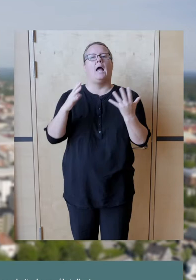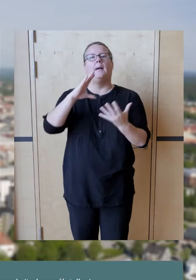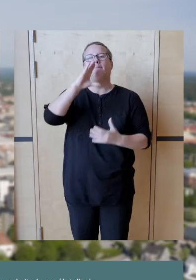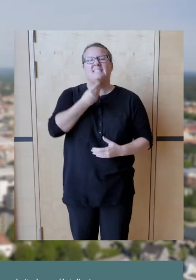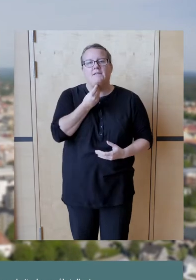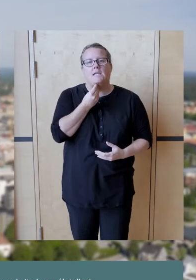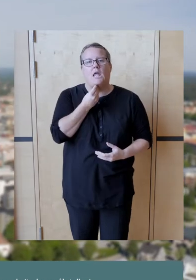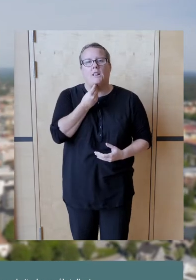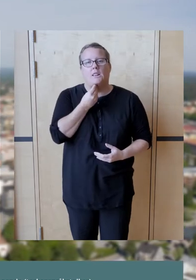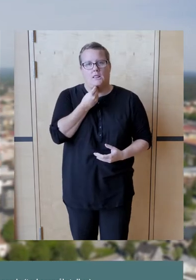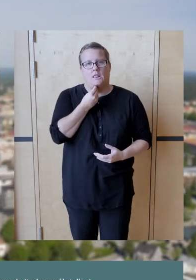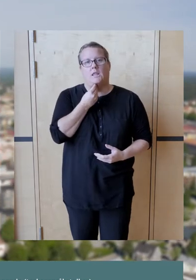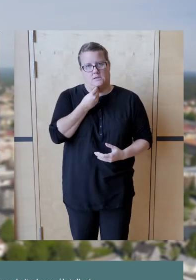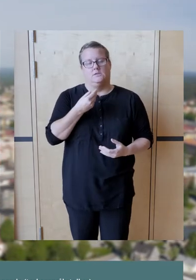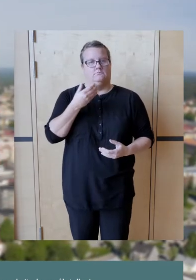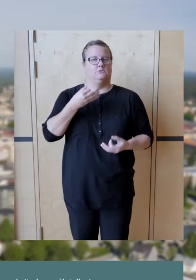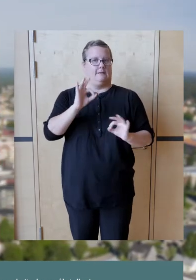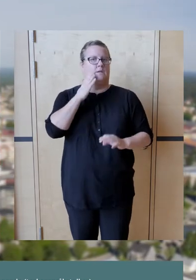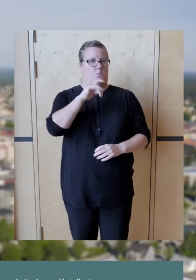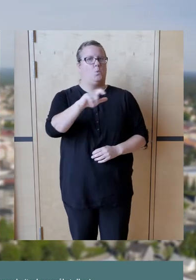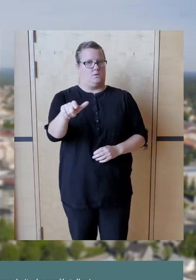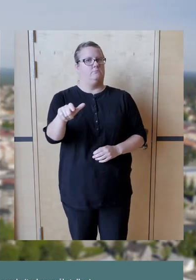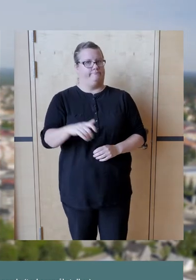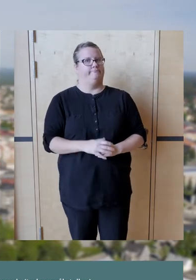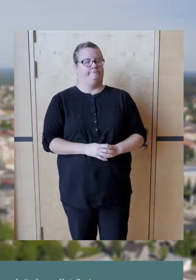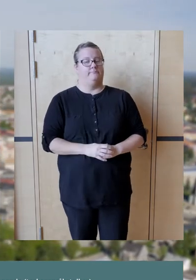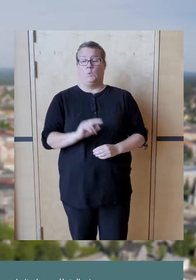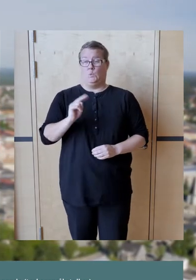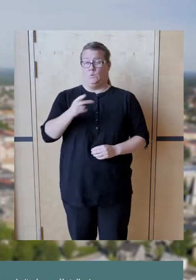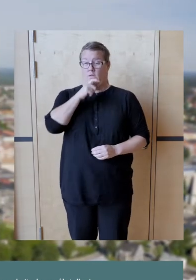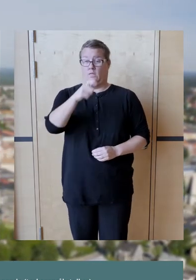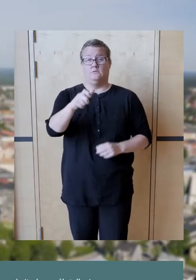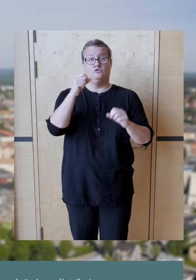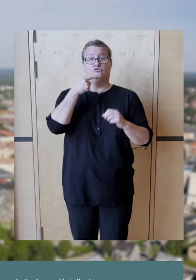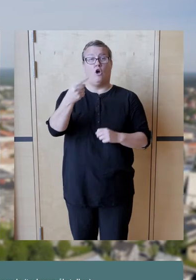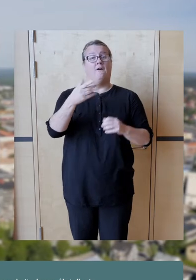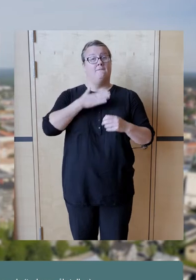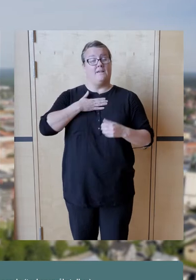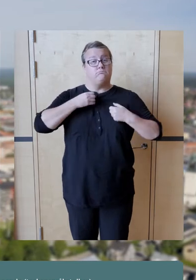Det sägs här att man vill komma igång nu och att Alliansen